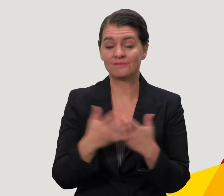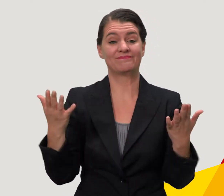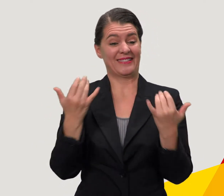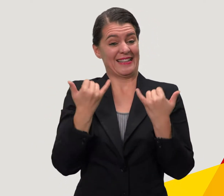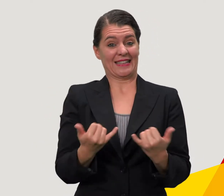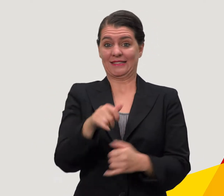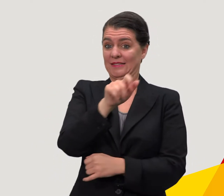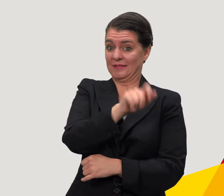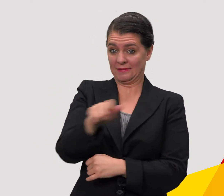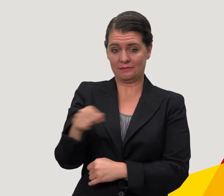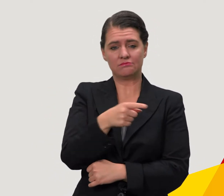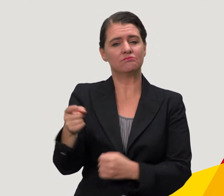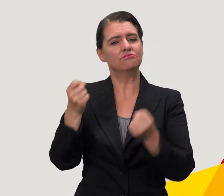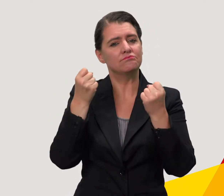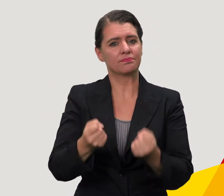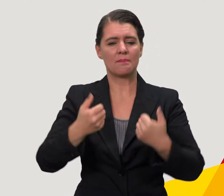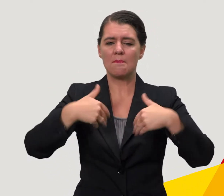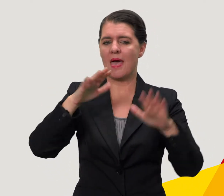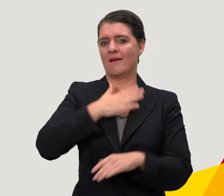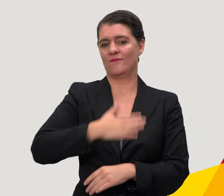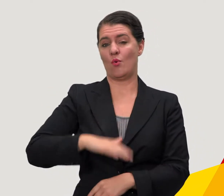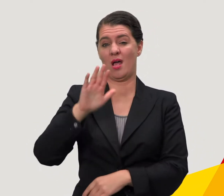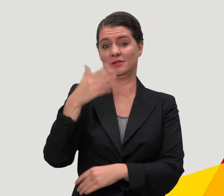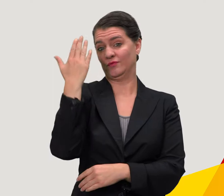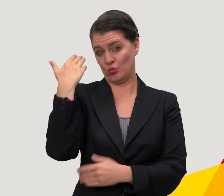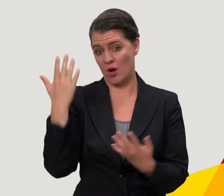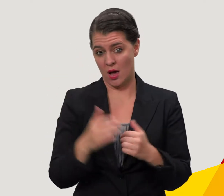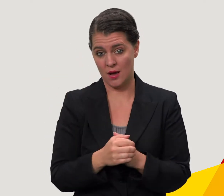Der großen Mehrheit unserer Bürger ging es noch nie so gut wie heute.